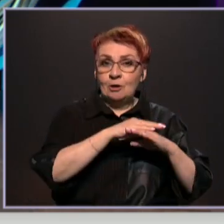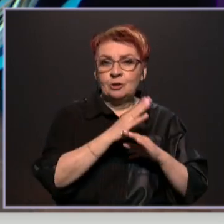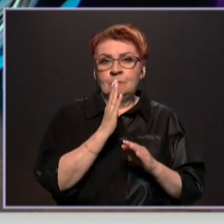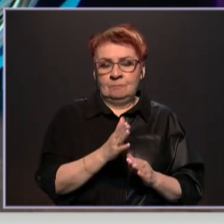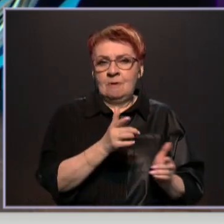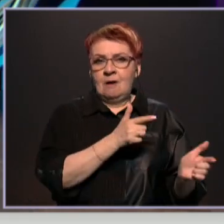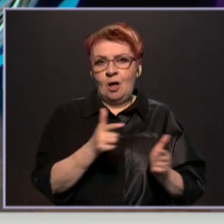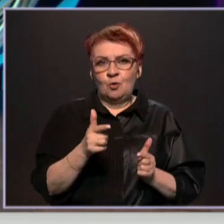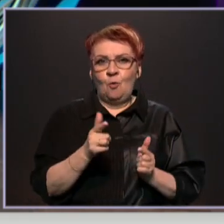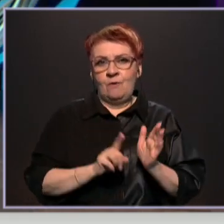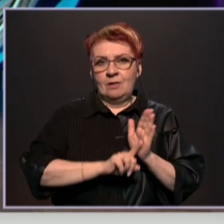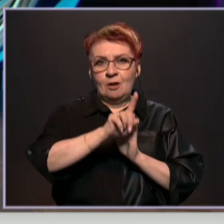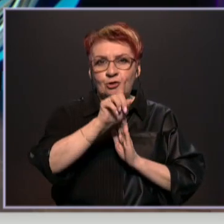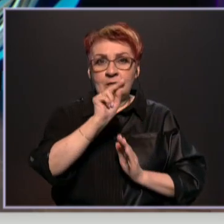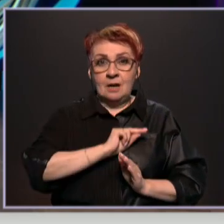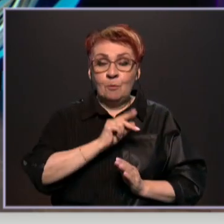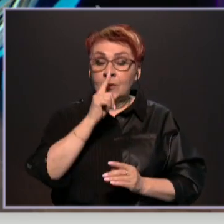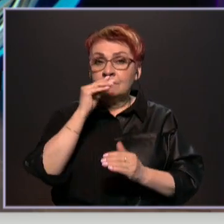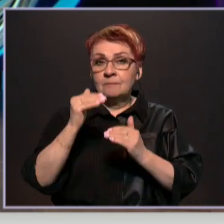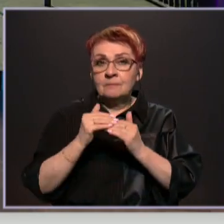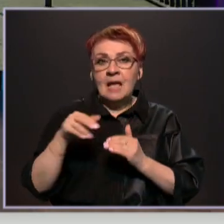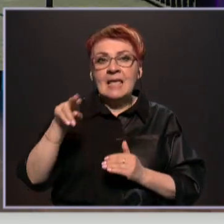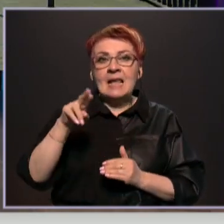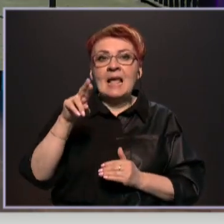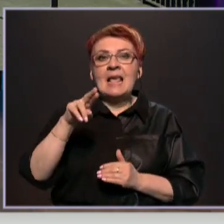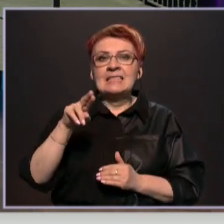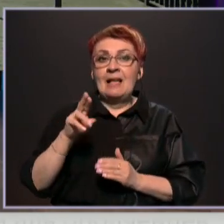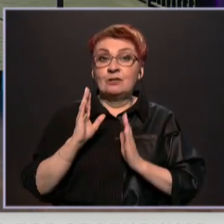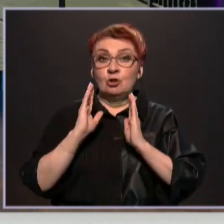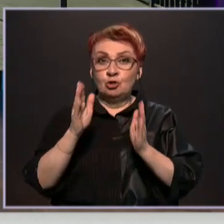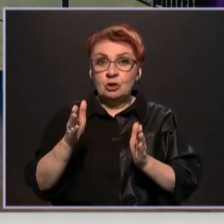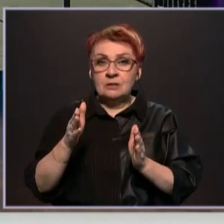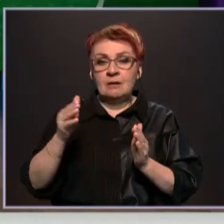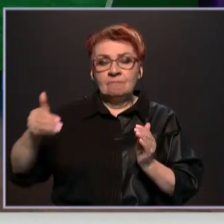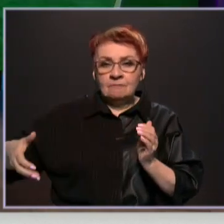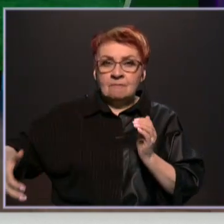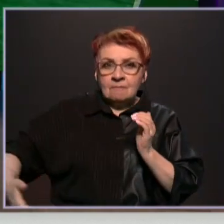работы в непосредственной близости от Ярославского шоссе вырыт большой котлован для будущего храма